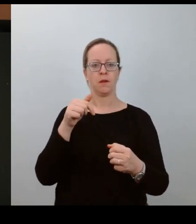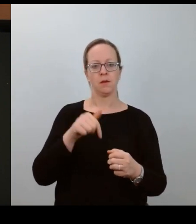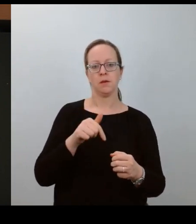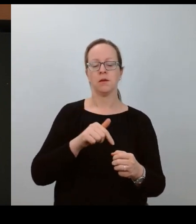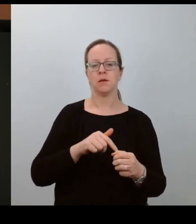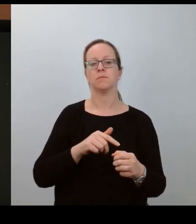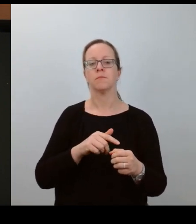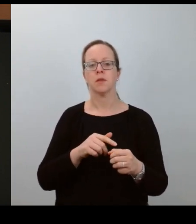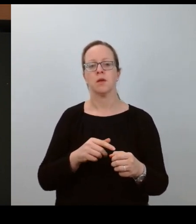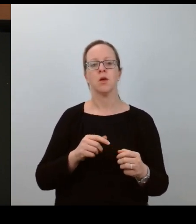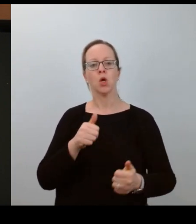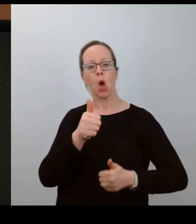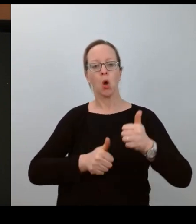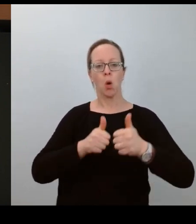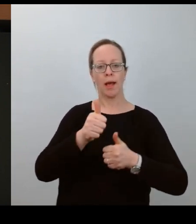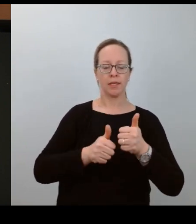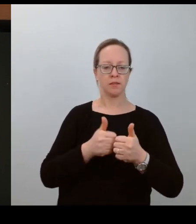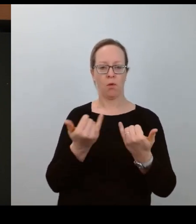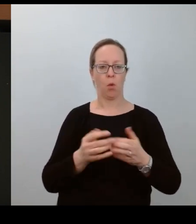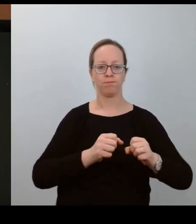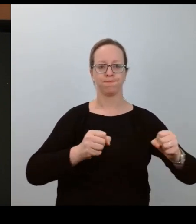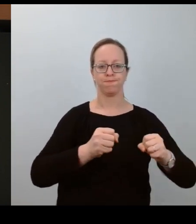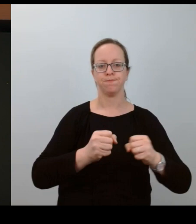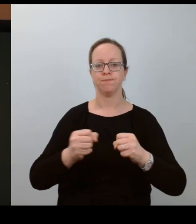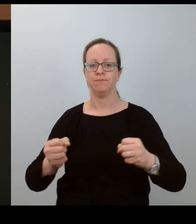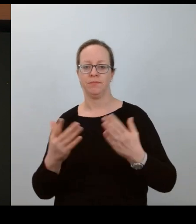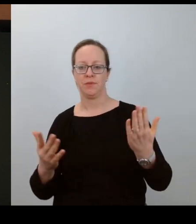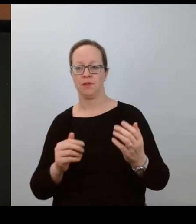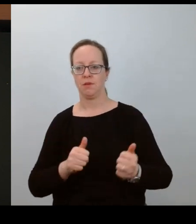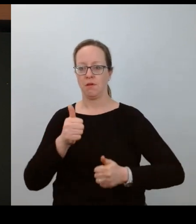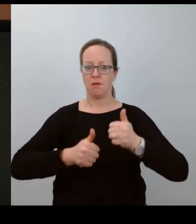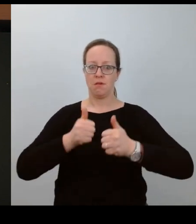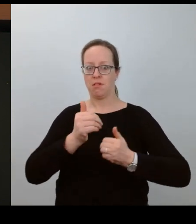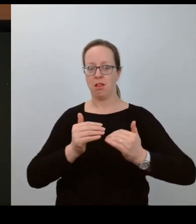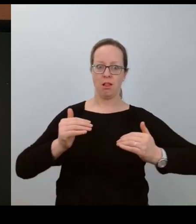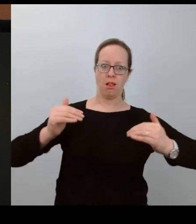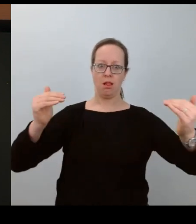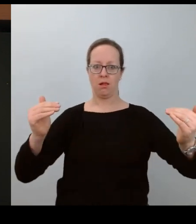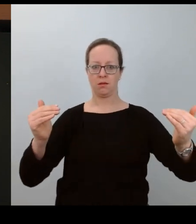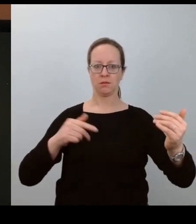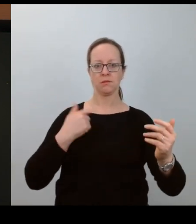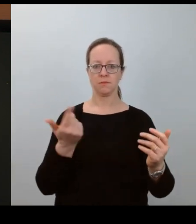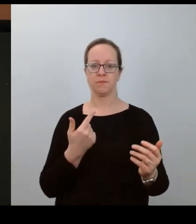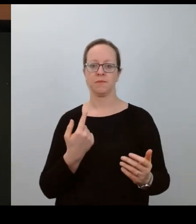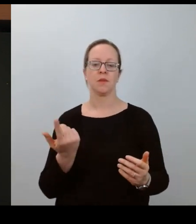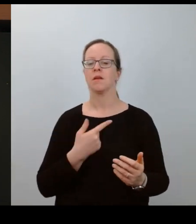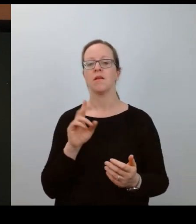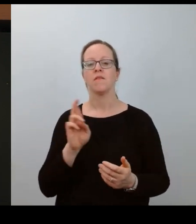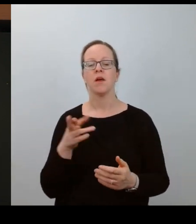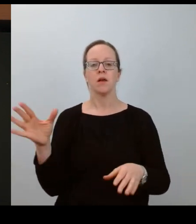mit guten Rahmenbedingungen und eins sei mir noch gestattet, vielleicht, sehr geehrter Kollege Juhnke, sind wir uns in